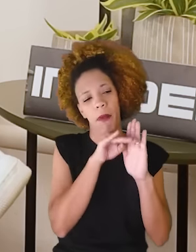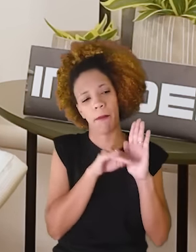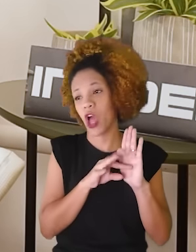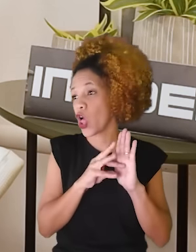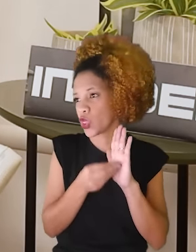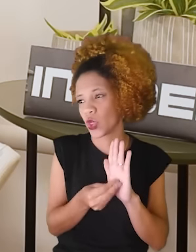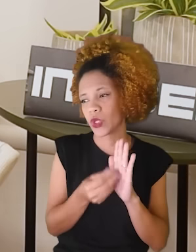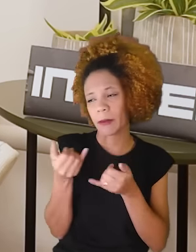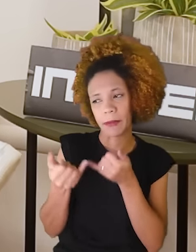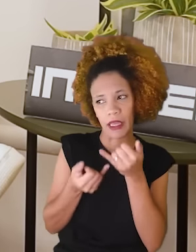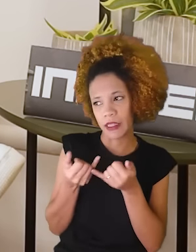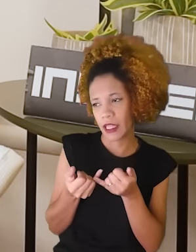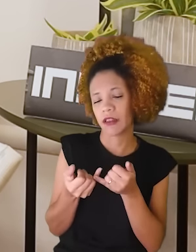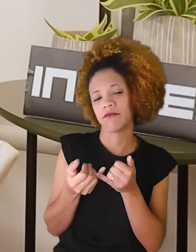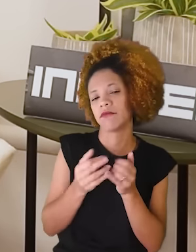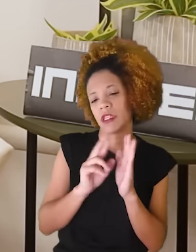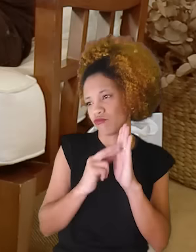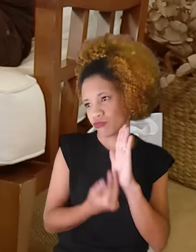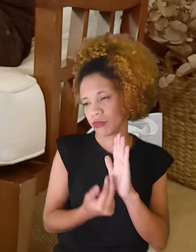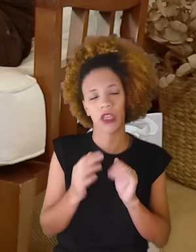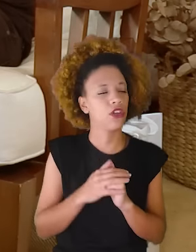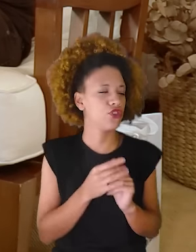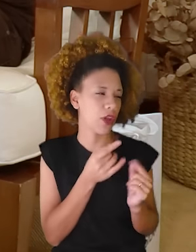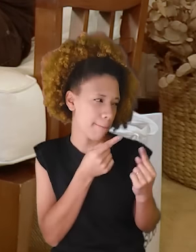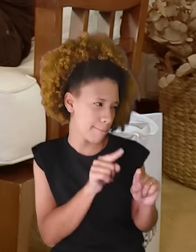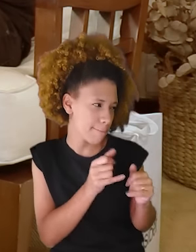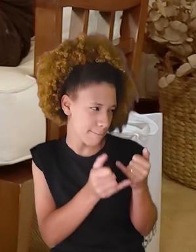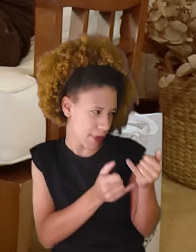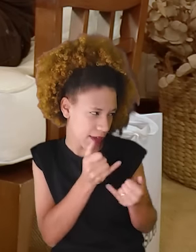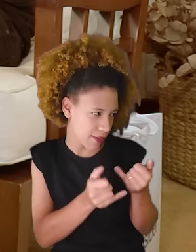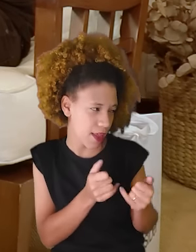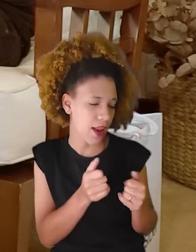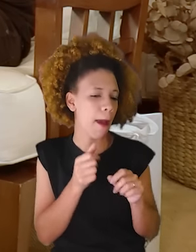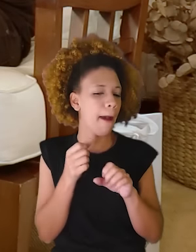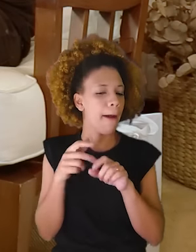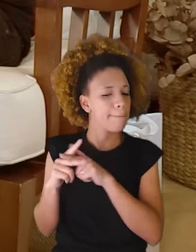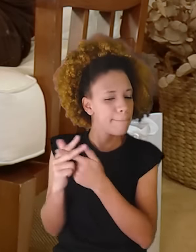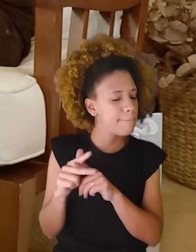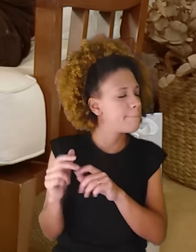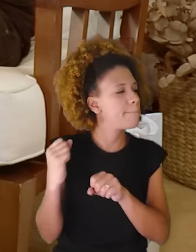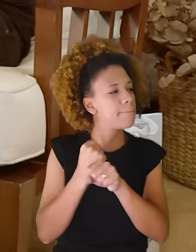ideia para ele também de fazer uma trollagem com o teu pai que era fazer para reformar a casa vai